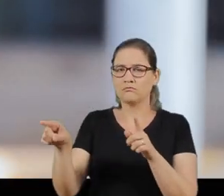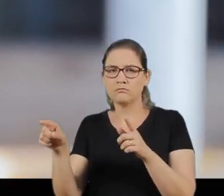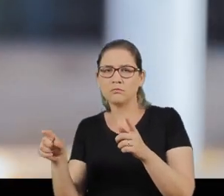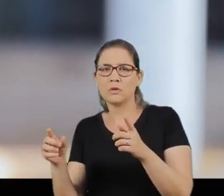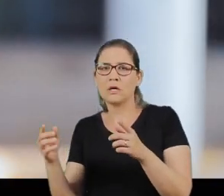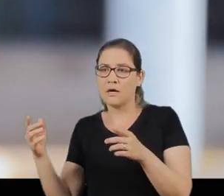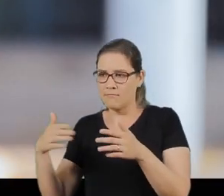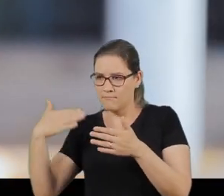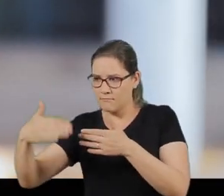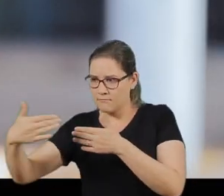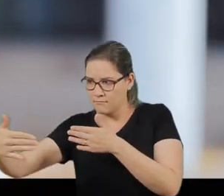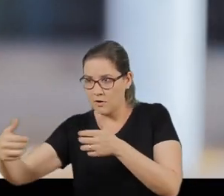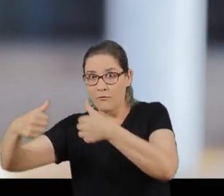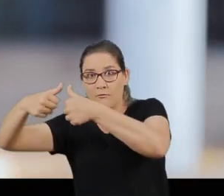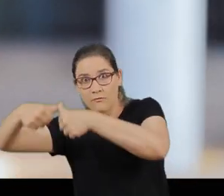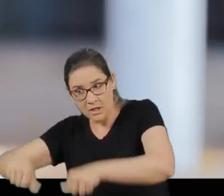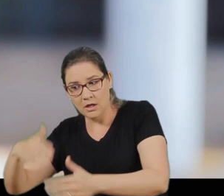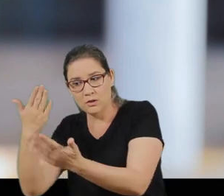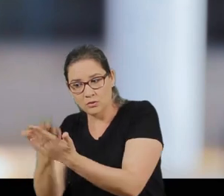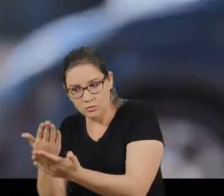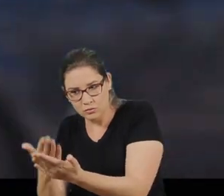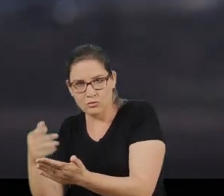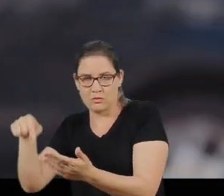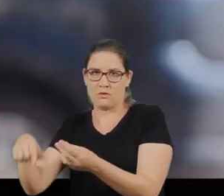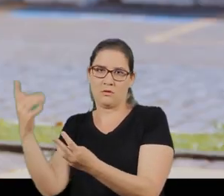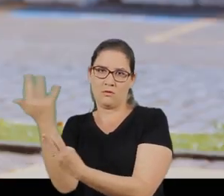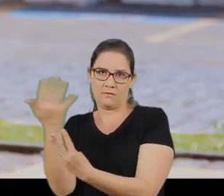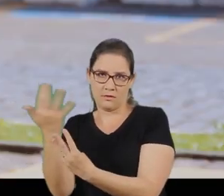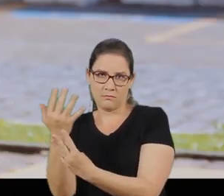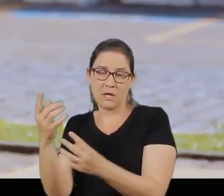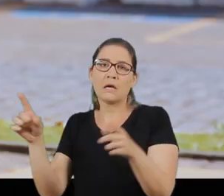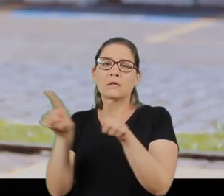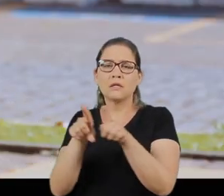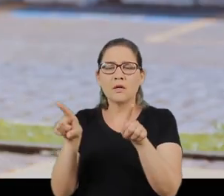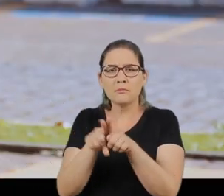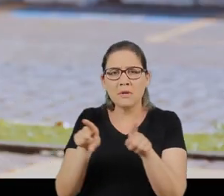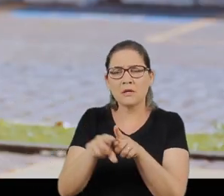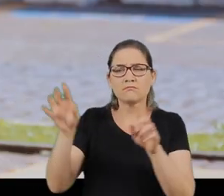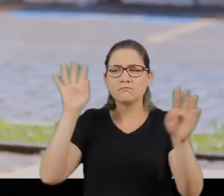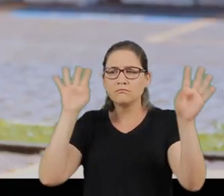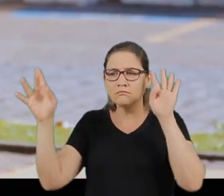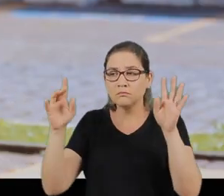atenção à questão da permanência dele dentro da instituição, também visando a saída.